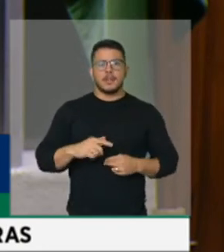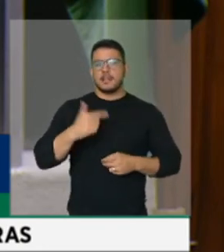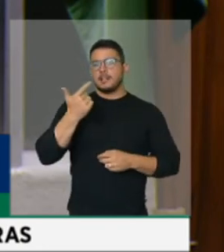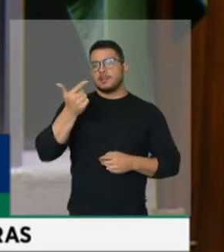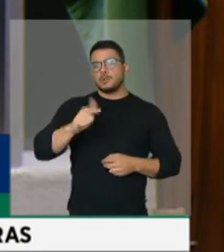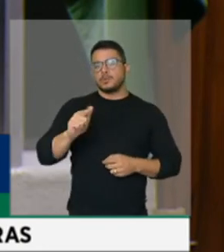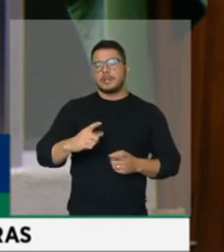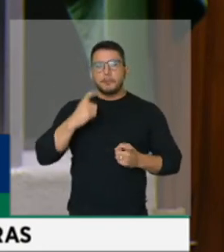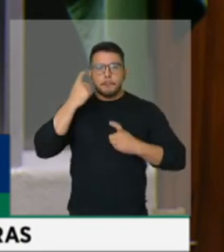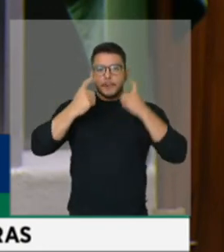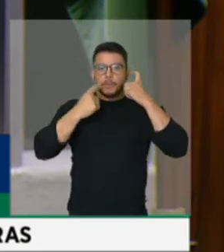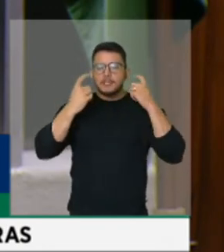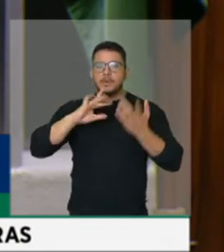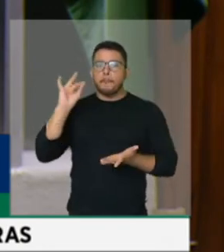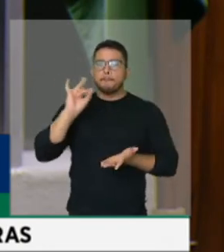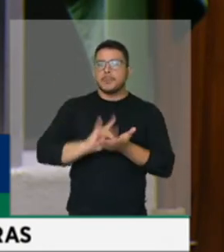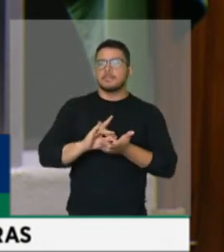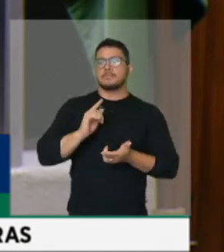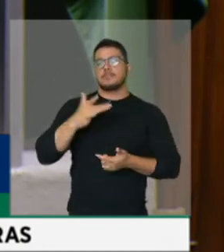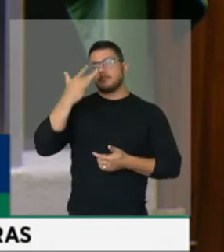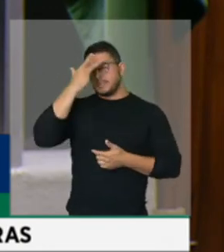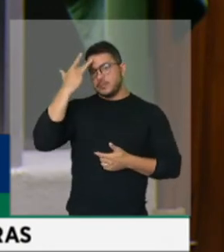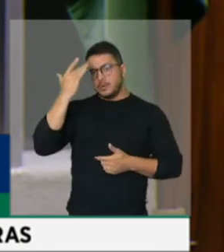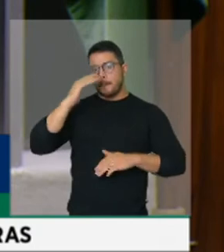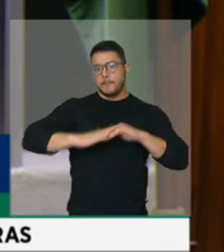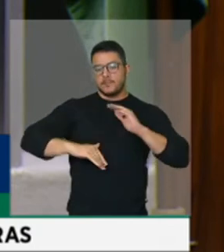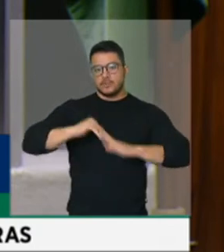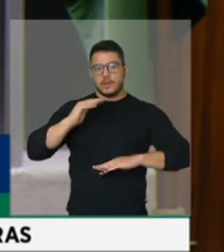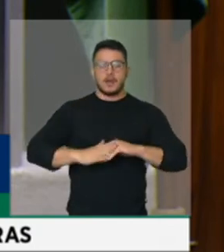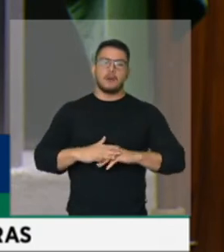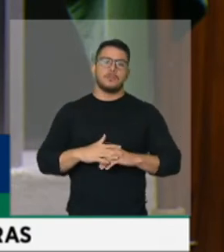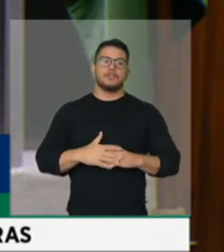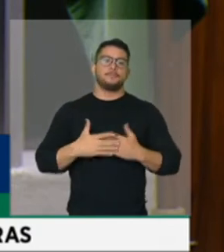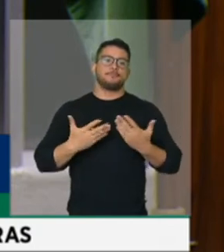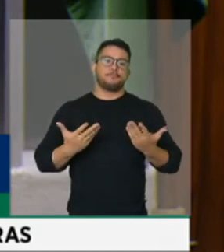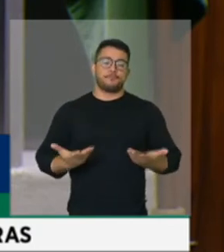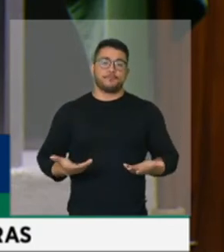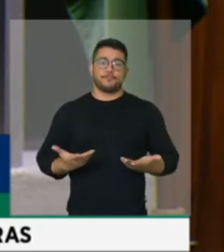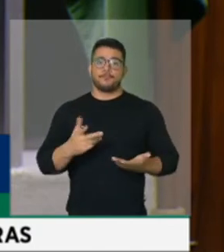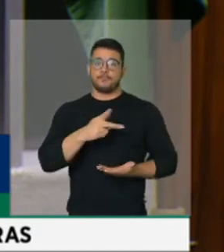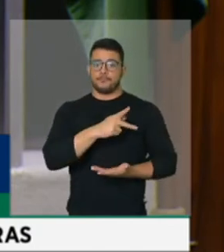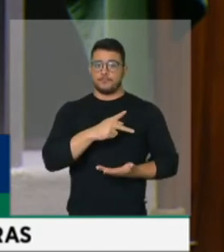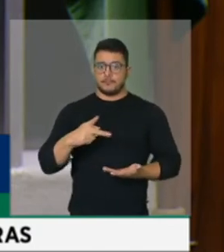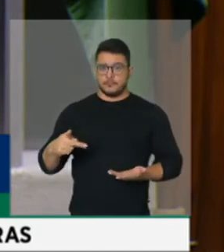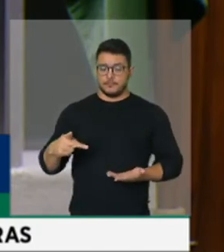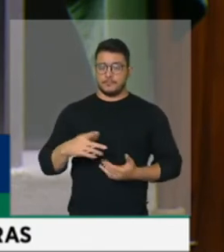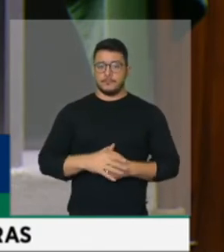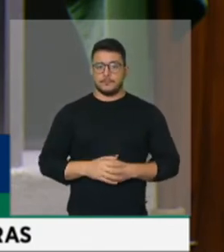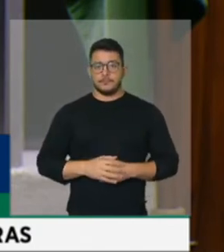EMPREGO PORQUE AS DIRETORIAS SEMPRE FORAM INDICADAS, AS GERÊNCIAS, OS CARGOS DE CONFIANÇA PELOS PARTIDOS POLÍTICOS E NEM SEMPRE